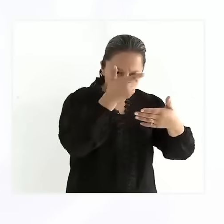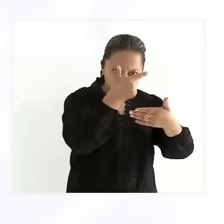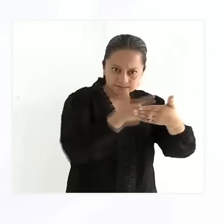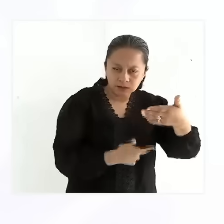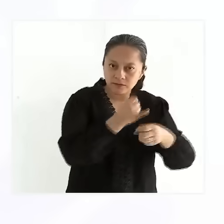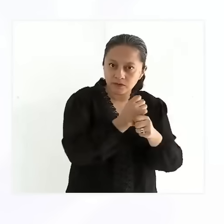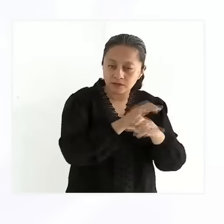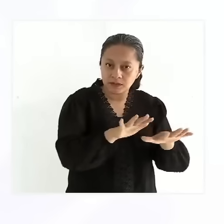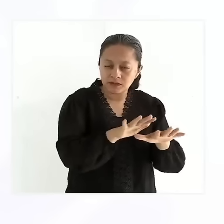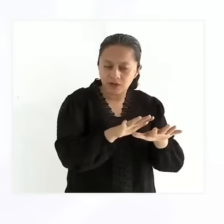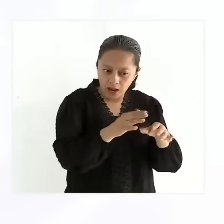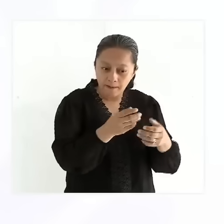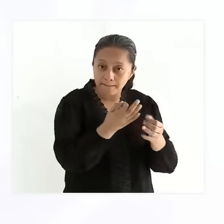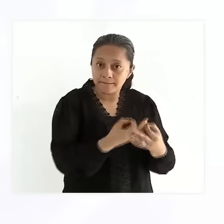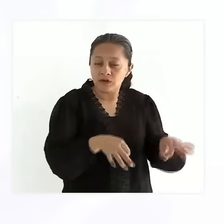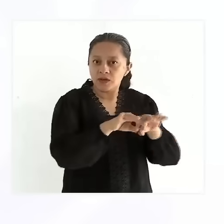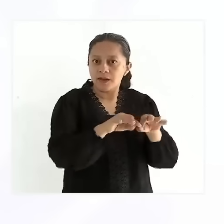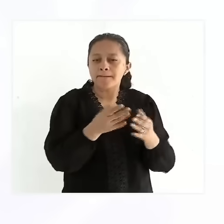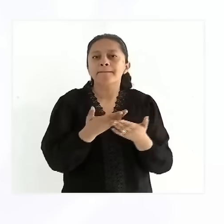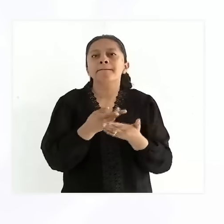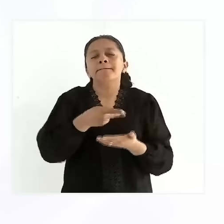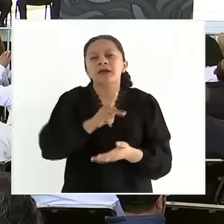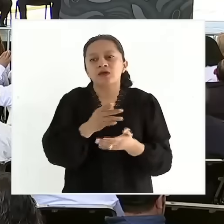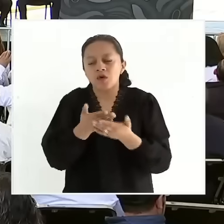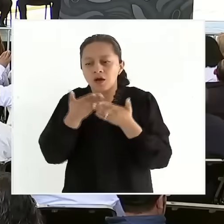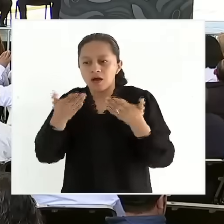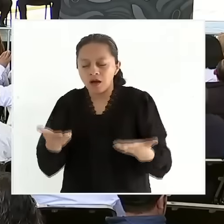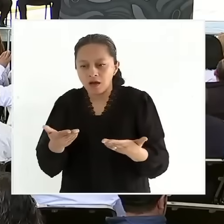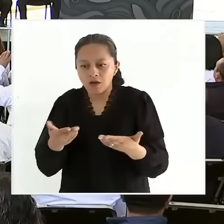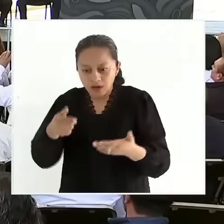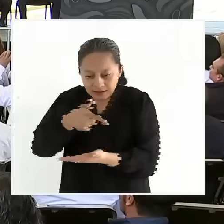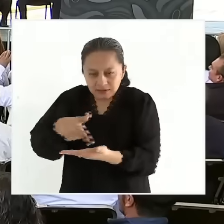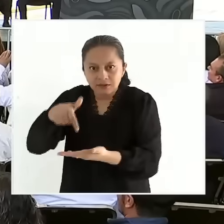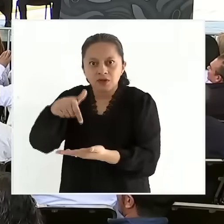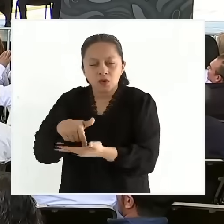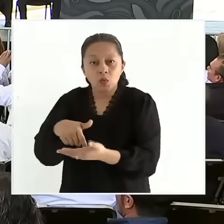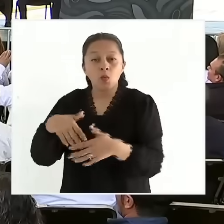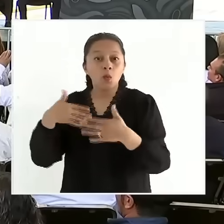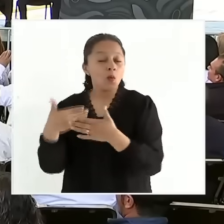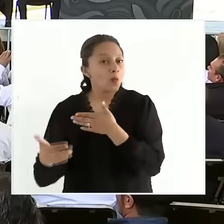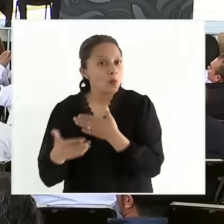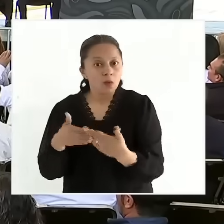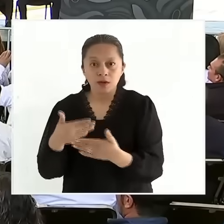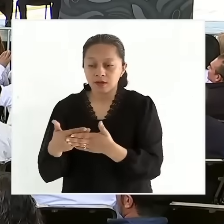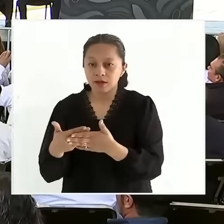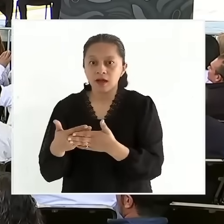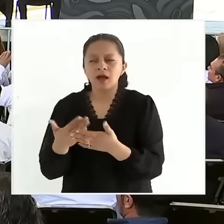instalaciones modernas, sofisticadas, de alta tecnología y estas tienen un solo destinatario,